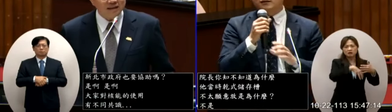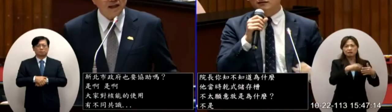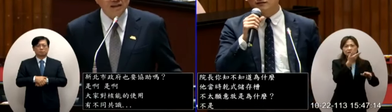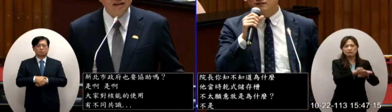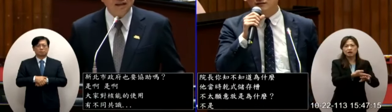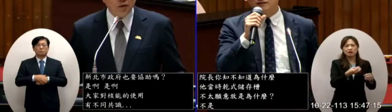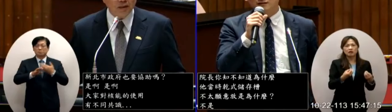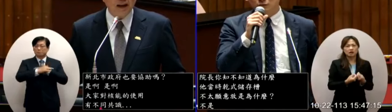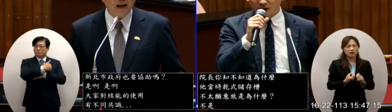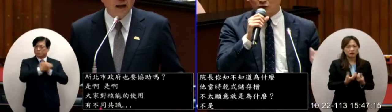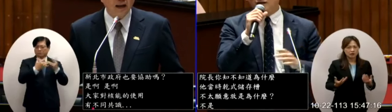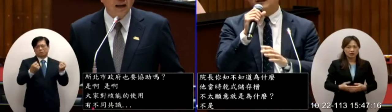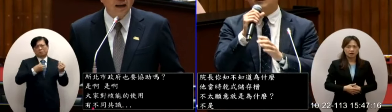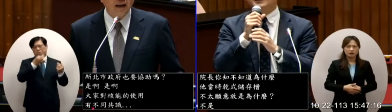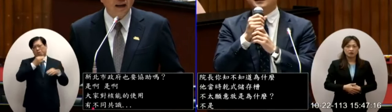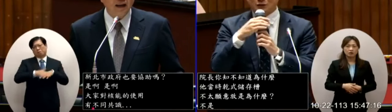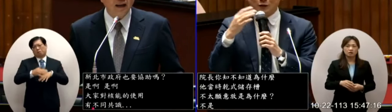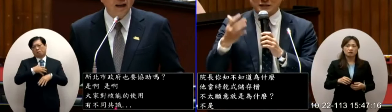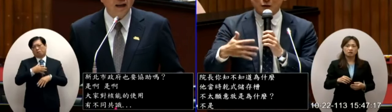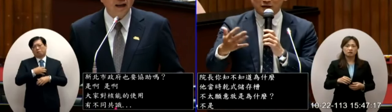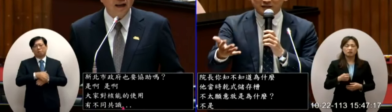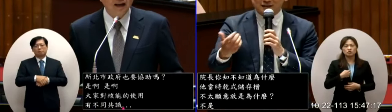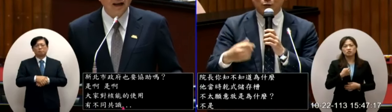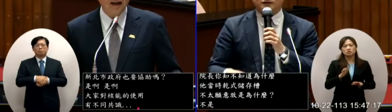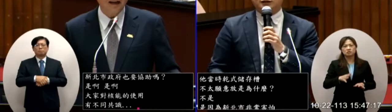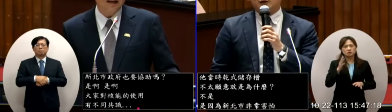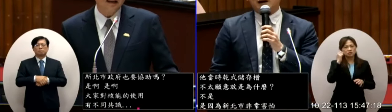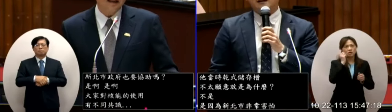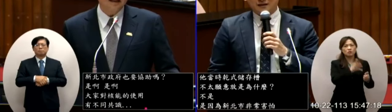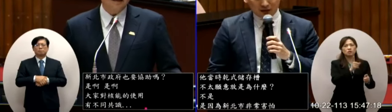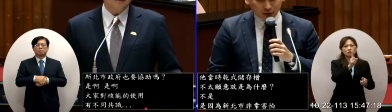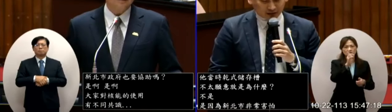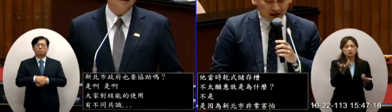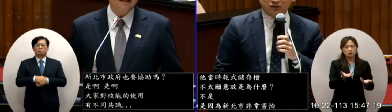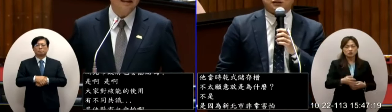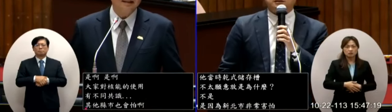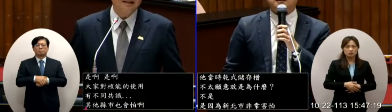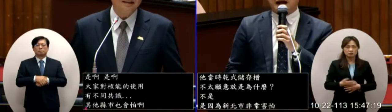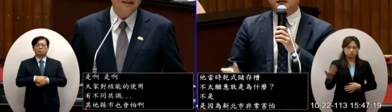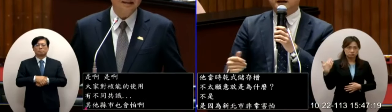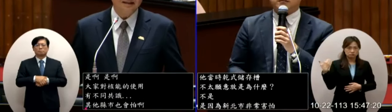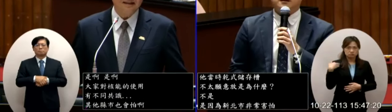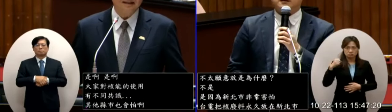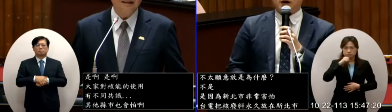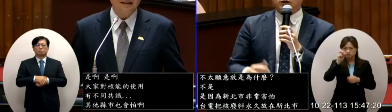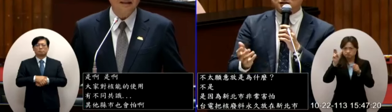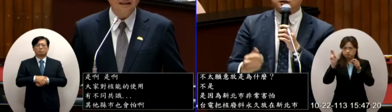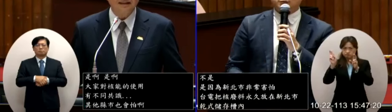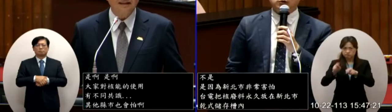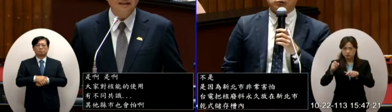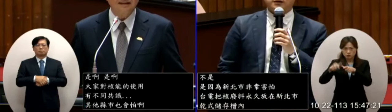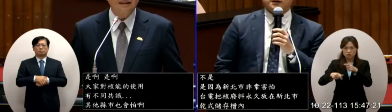其他縣市也會怕 所以我現在問你一個問題 因為當時台電包括經濟部